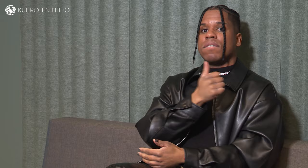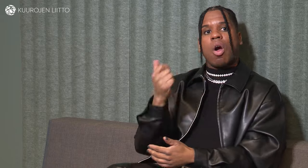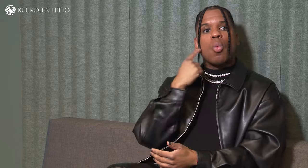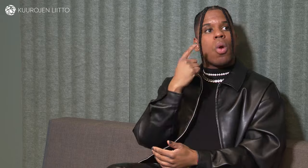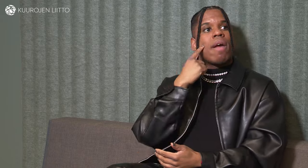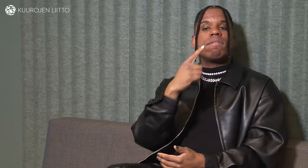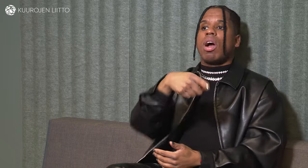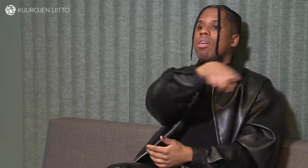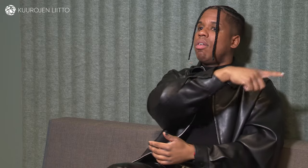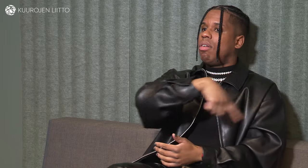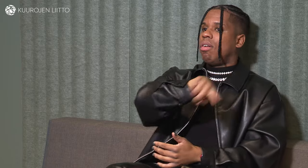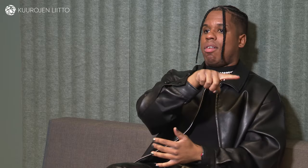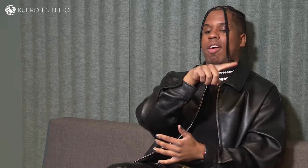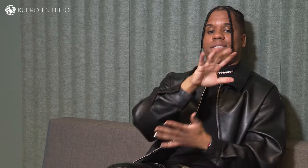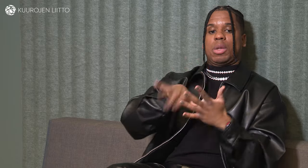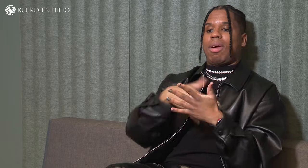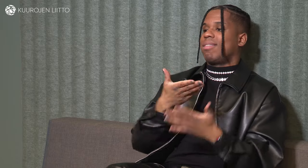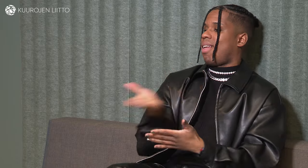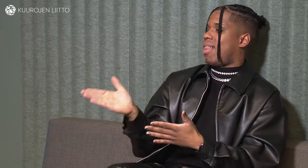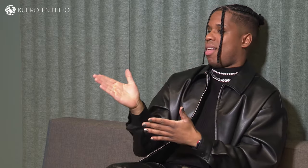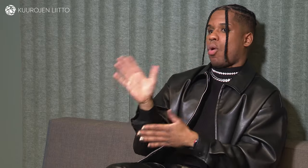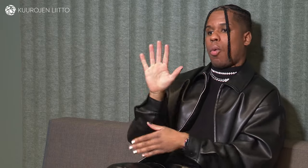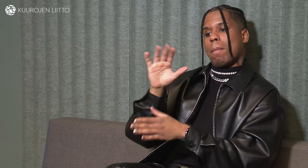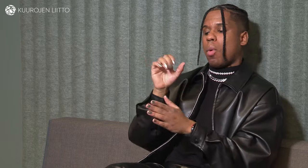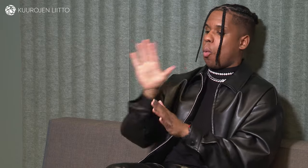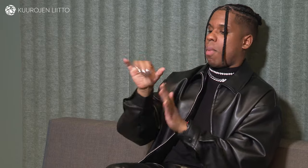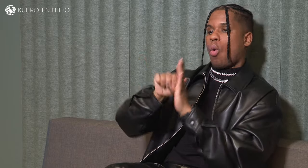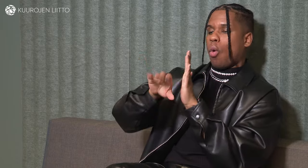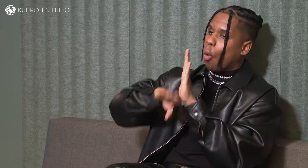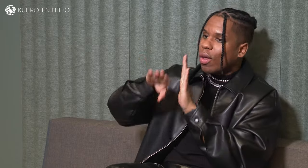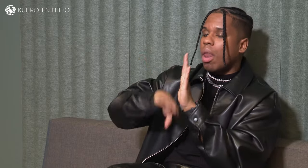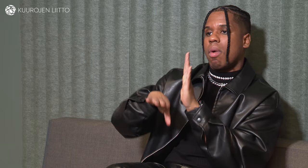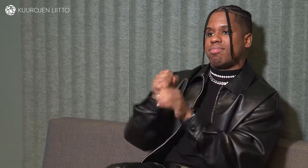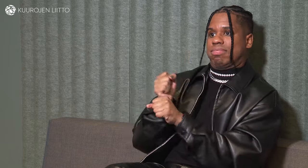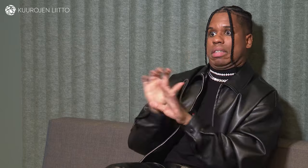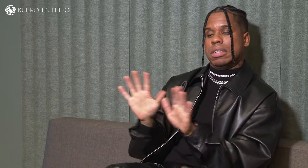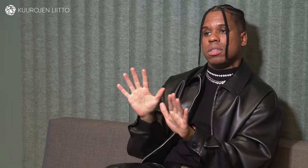Viittomakielisten ohjelmien tuottamisen ei pitäisi olla vain kuulevien vastuulla, -